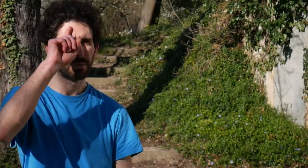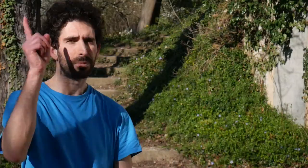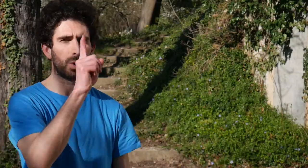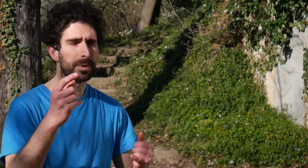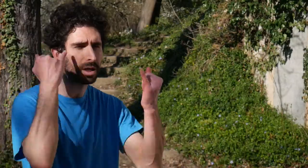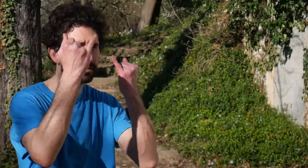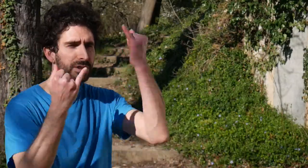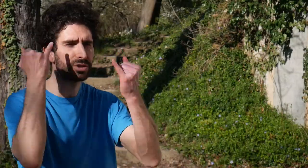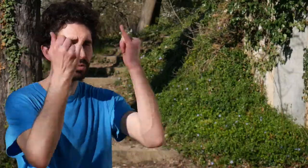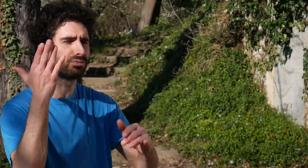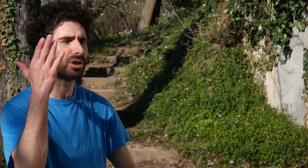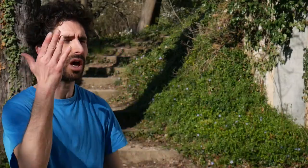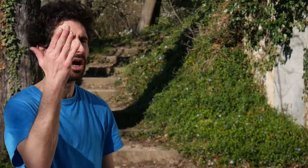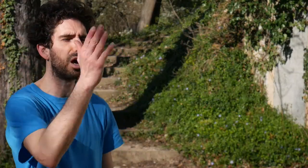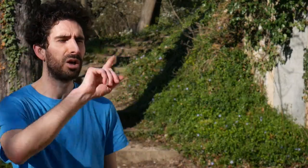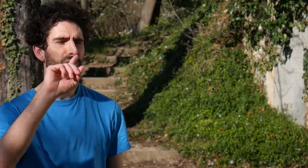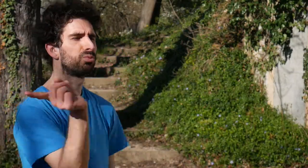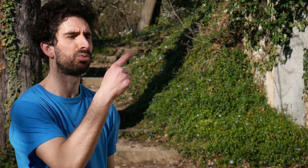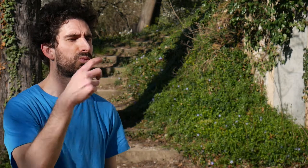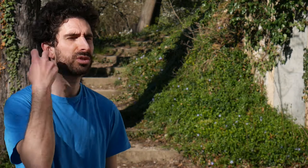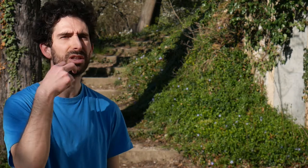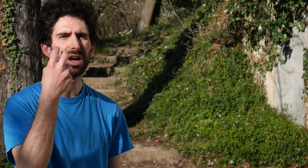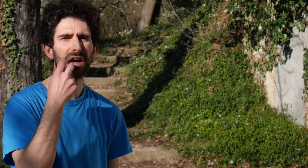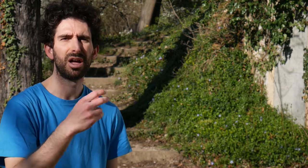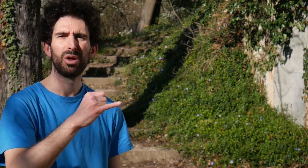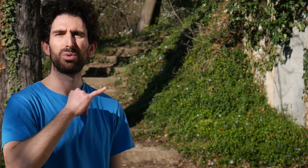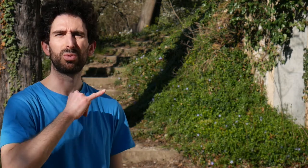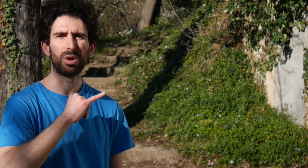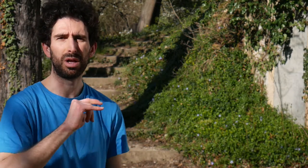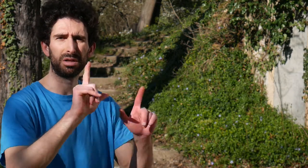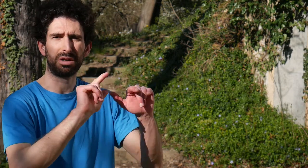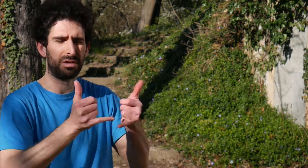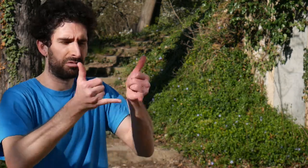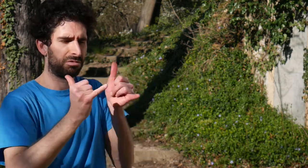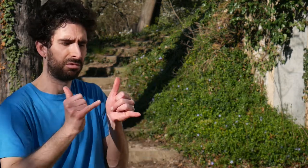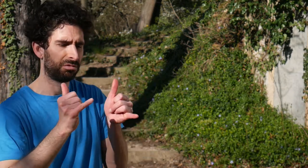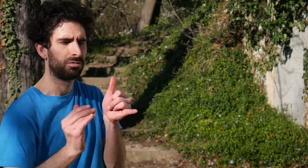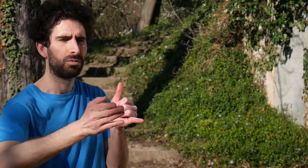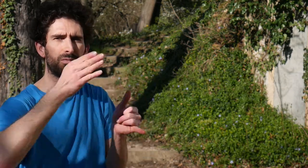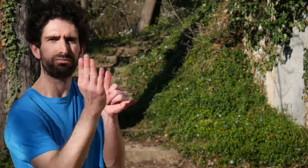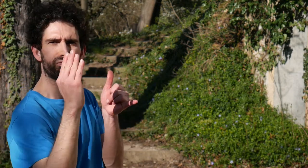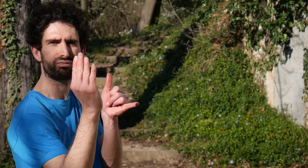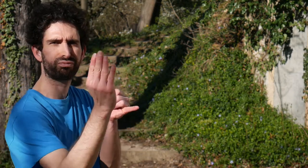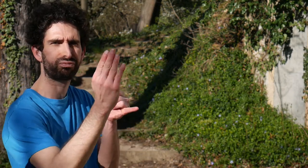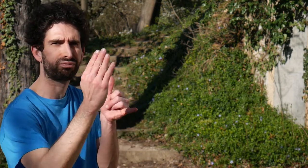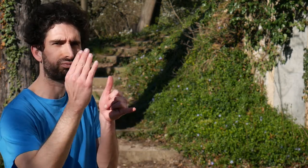Pourquoi pas imaginer plus tard que tous les trains soient équipés d'un bras robotique aux toilettes ?